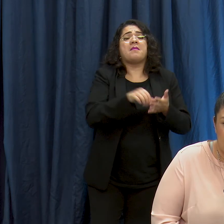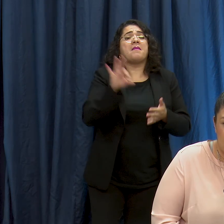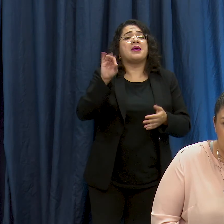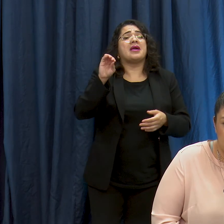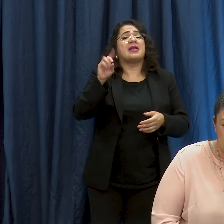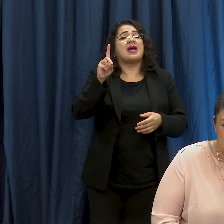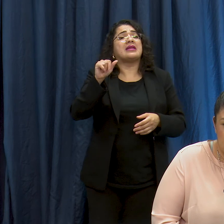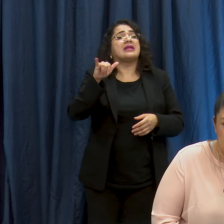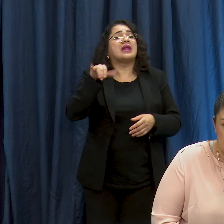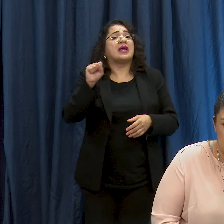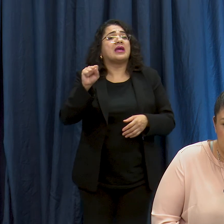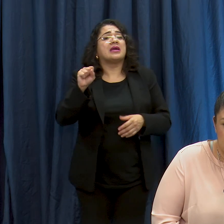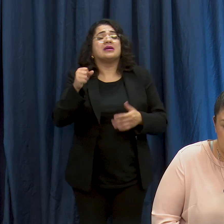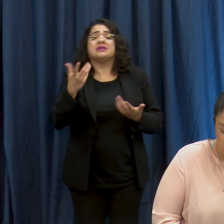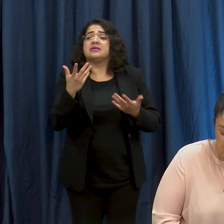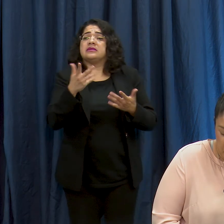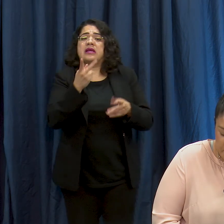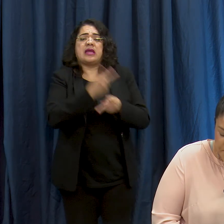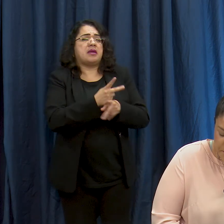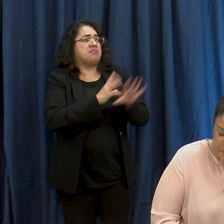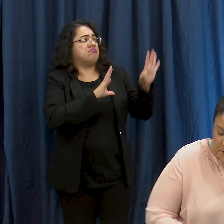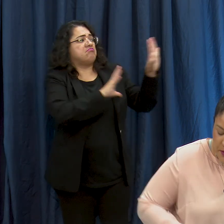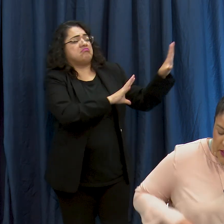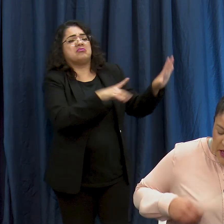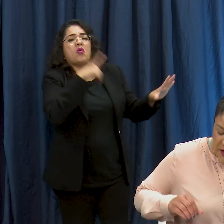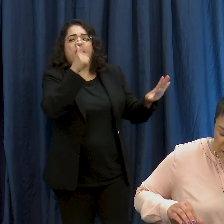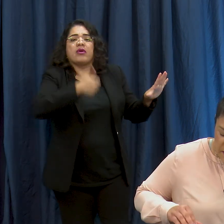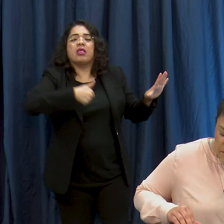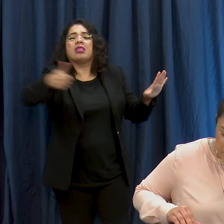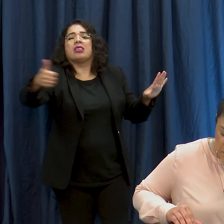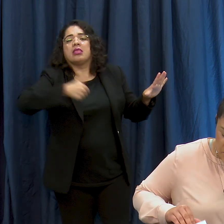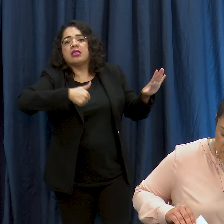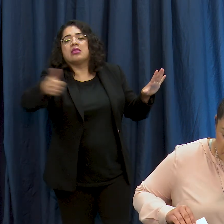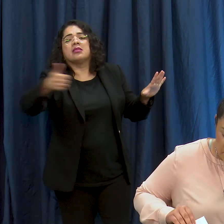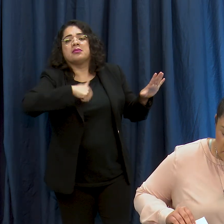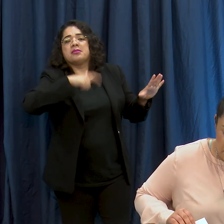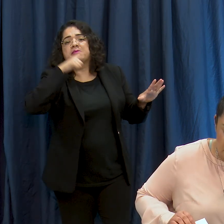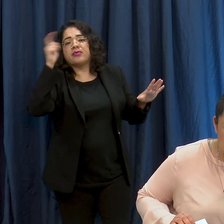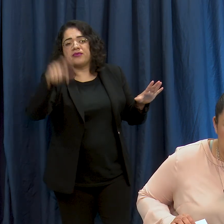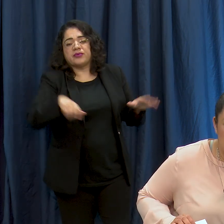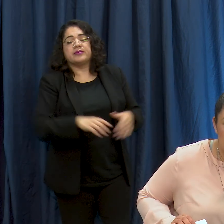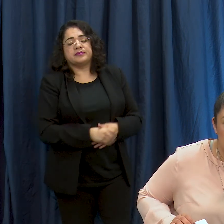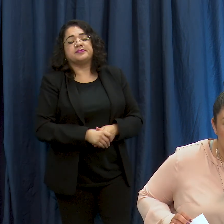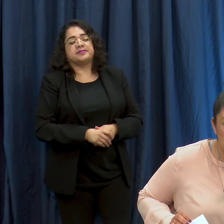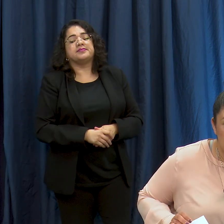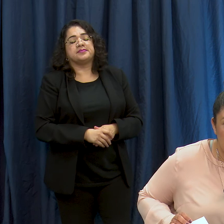tenga suficiente medica mentos en saga habla por otro es SI necesita ESO es un